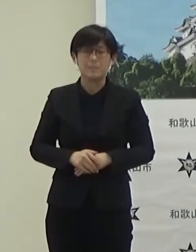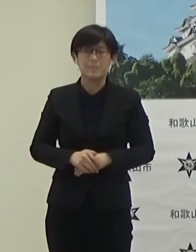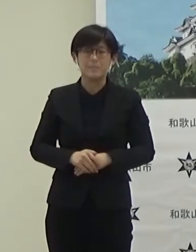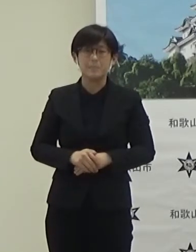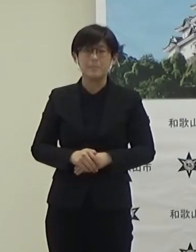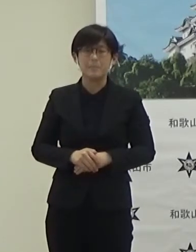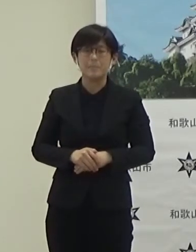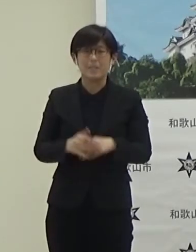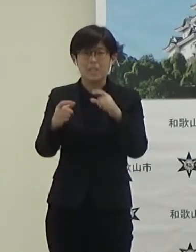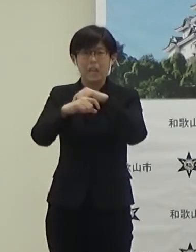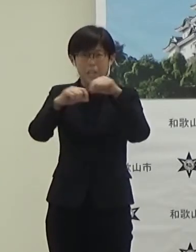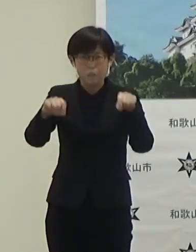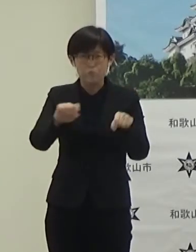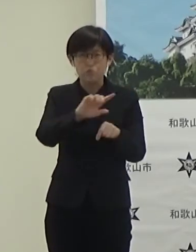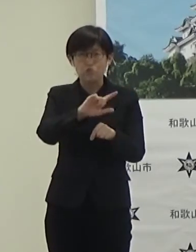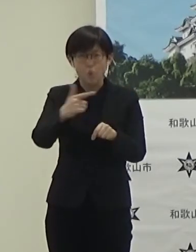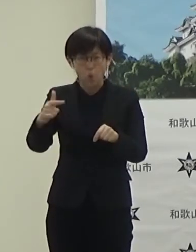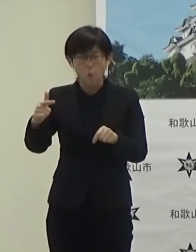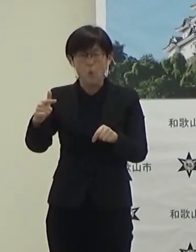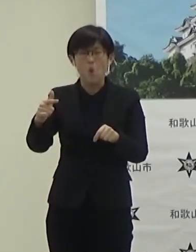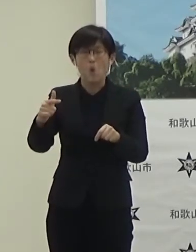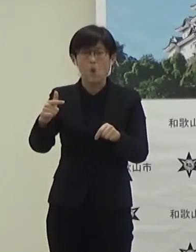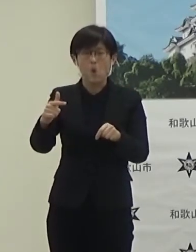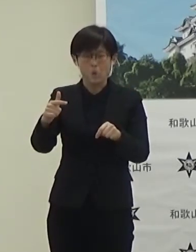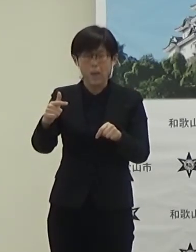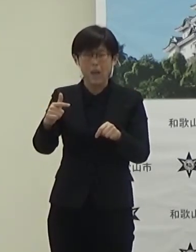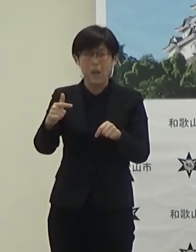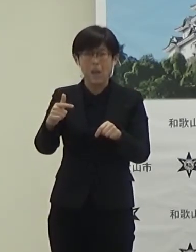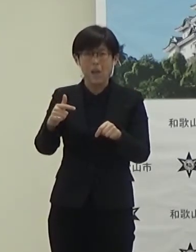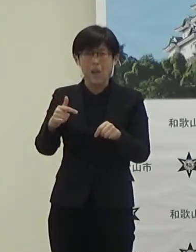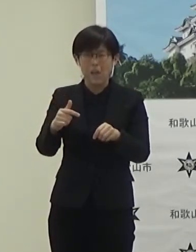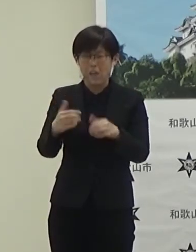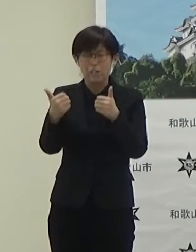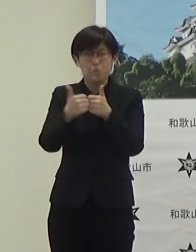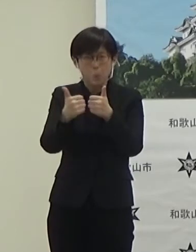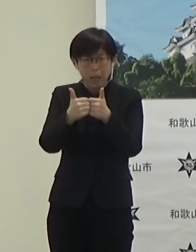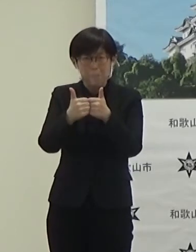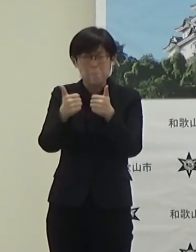契約等についてはですね 本当によく相談していただいてまず慎重